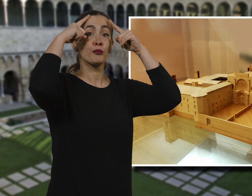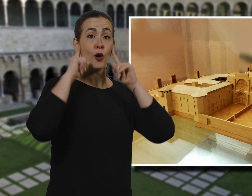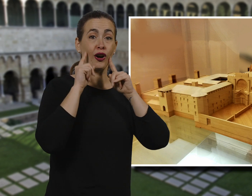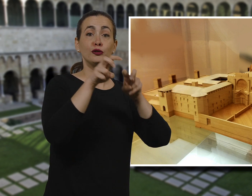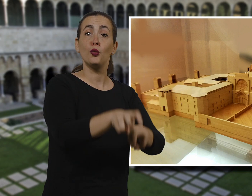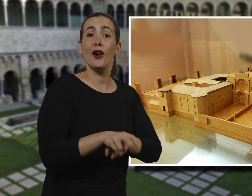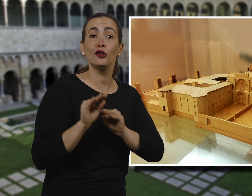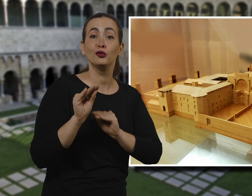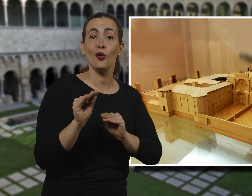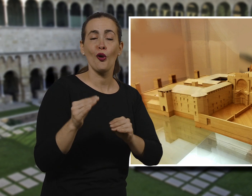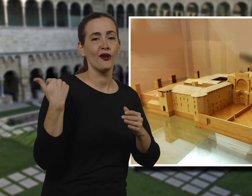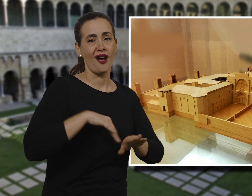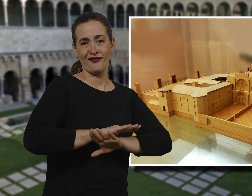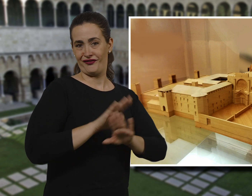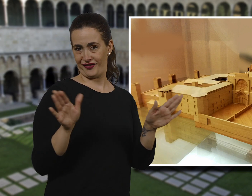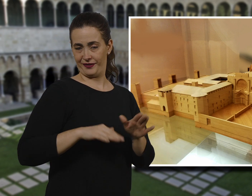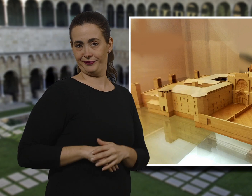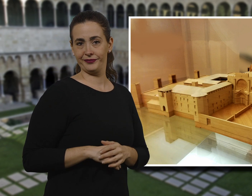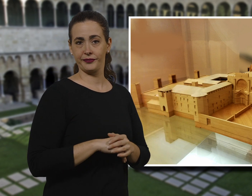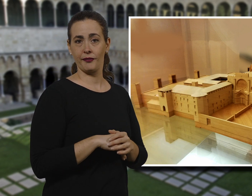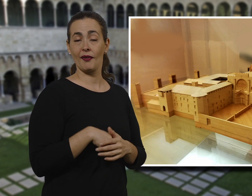que tanca els horts dels monjos.